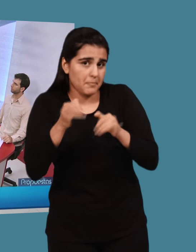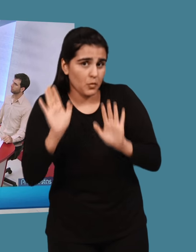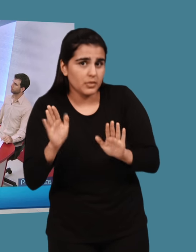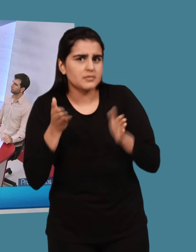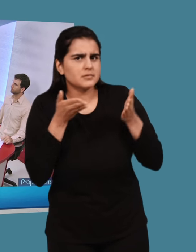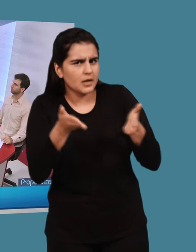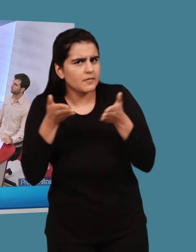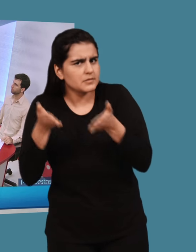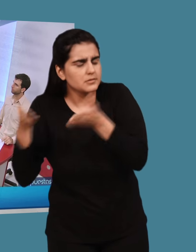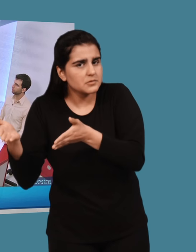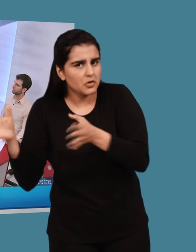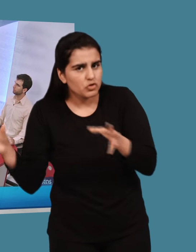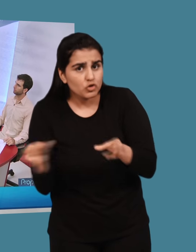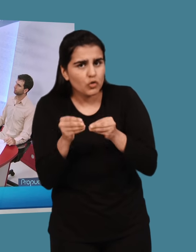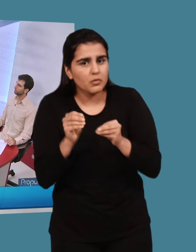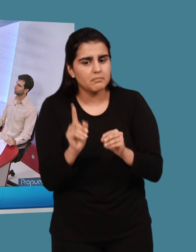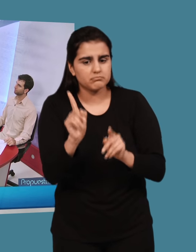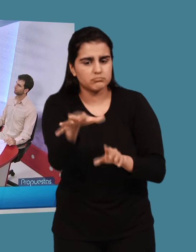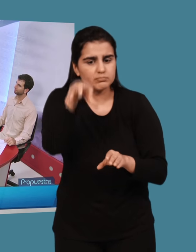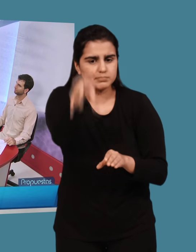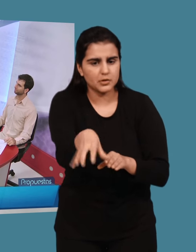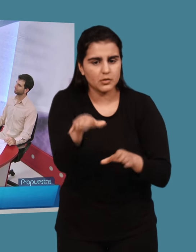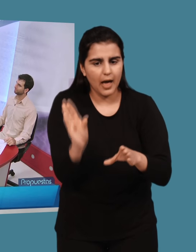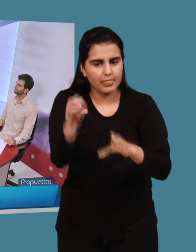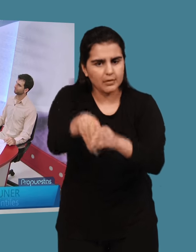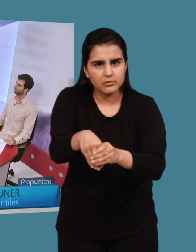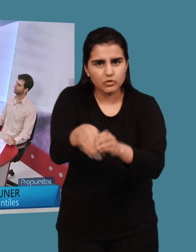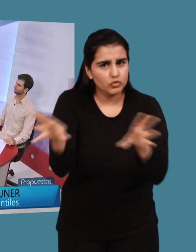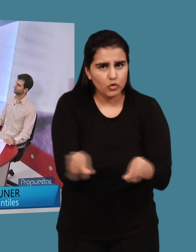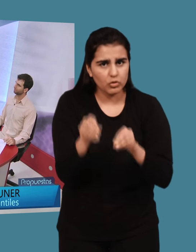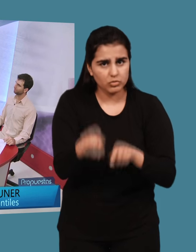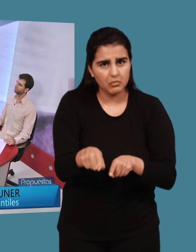muchos de estos servicios podamos tenerlos en el mismo predio de la Universidad.